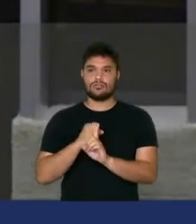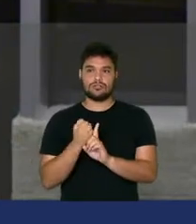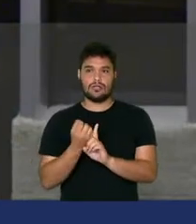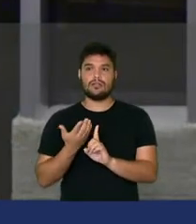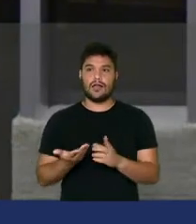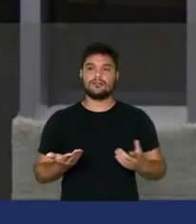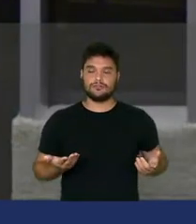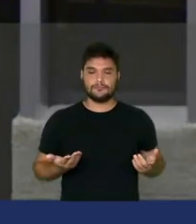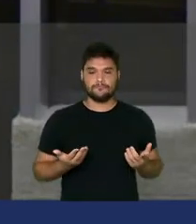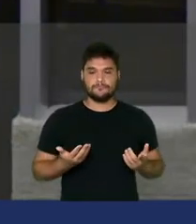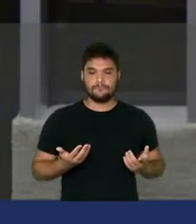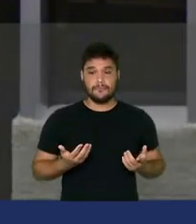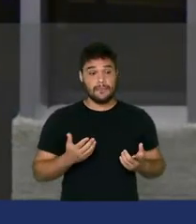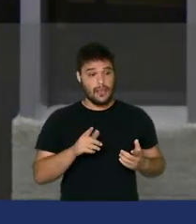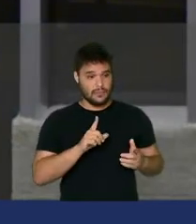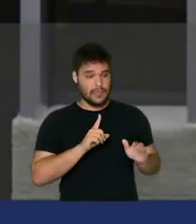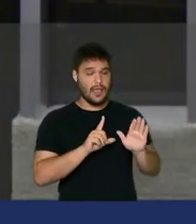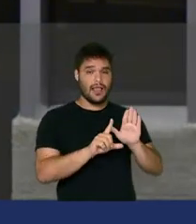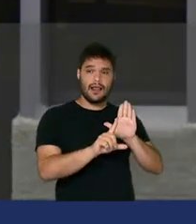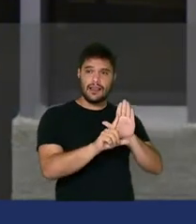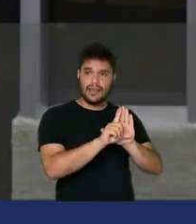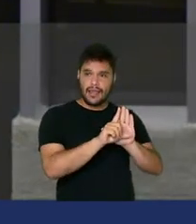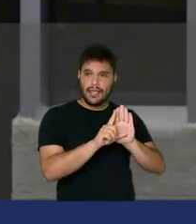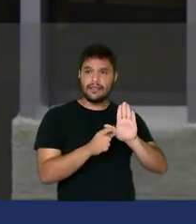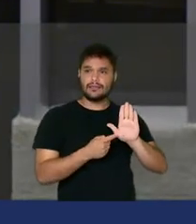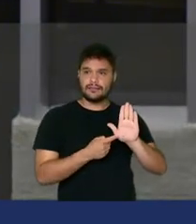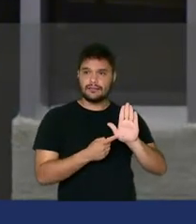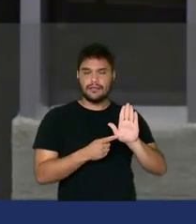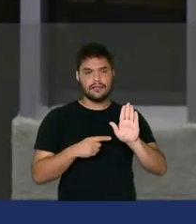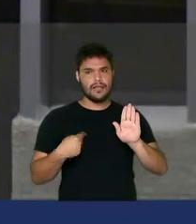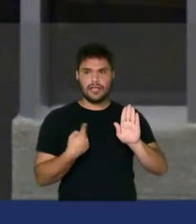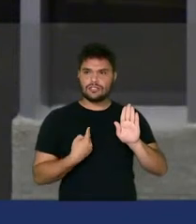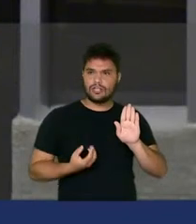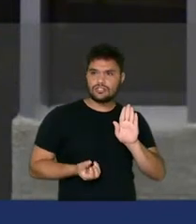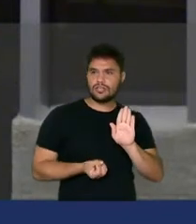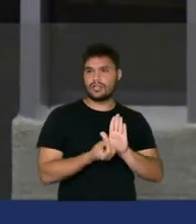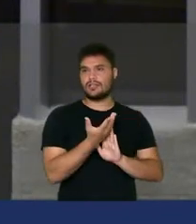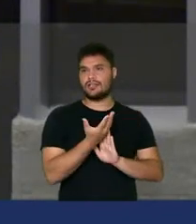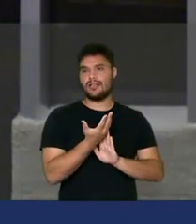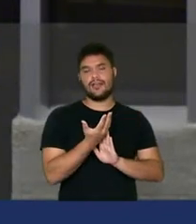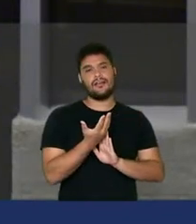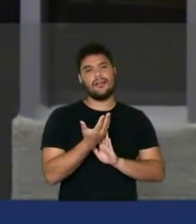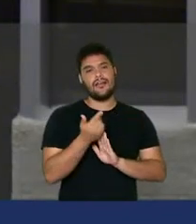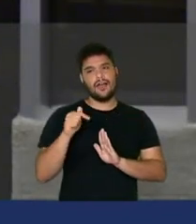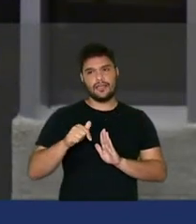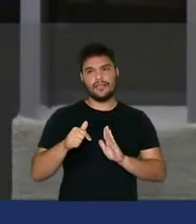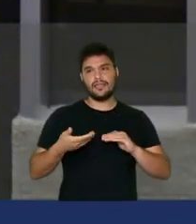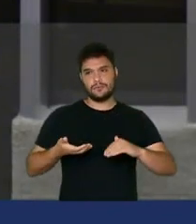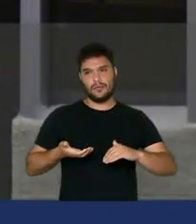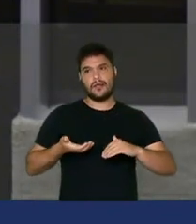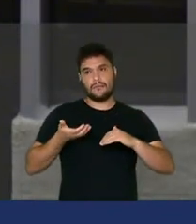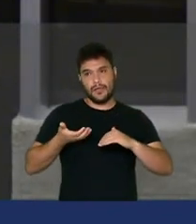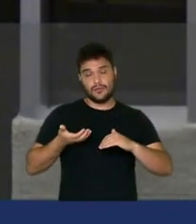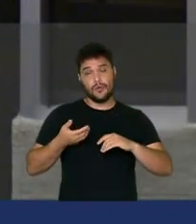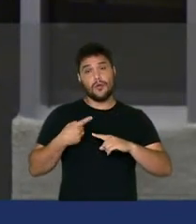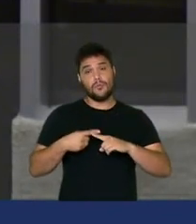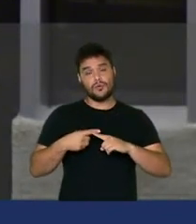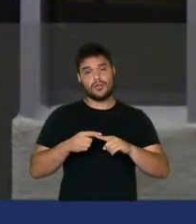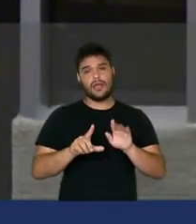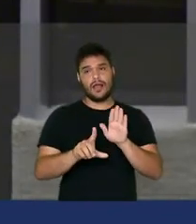EFETIVA DA SOCIEDADE, PORQUE SE TEM LEIS QUE NÓS CONSTRUÍMOS DENTRO E FORA DO PARLAMENTO, FOI A LEI ALDIR